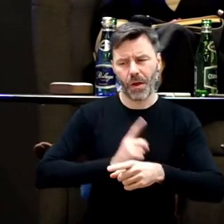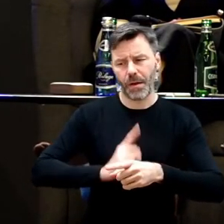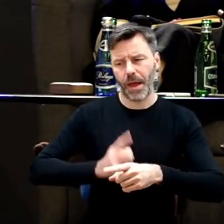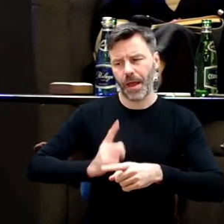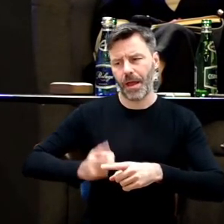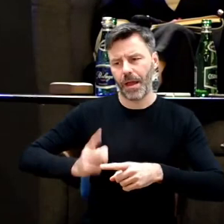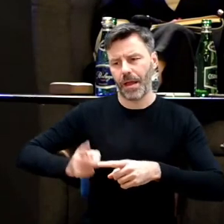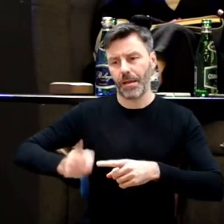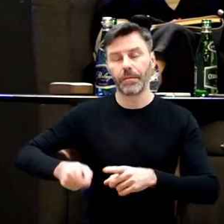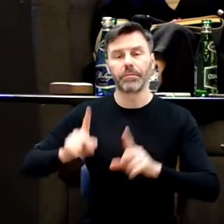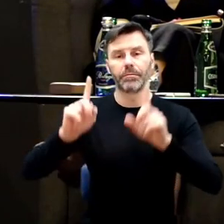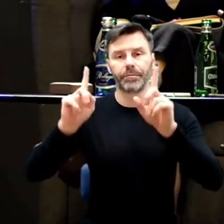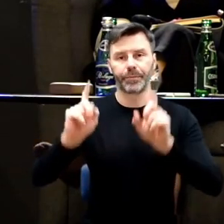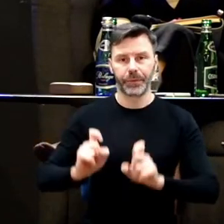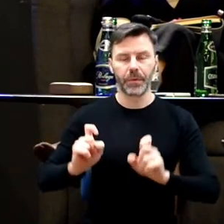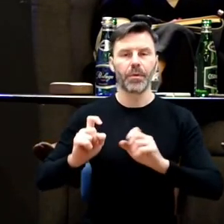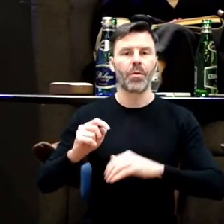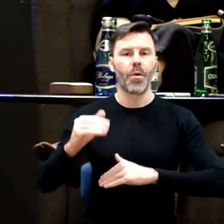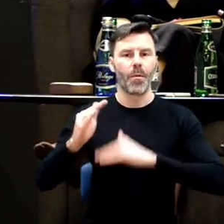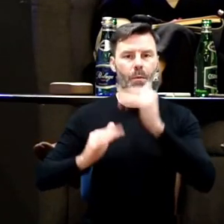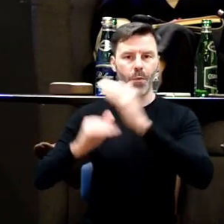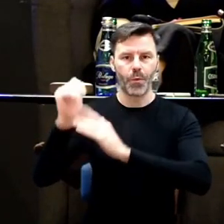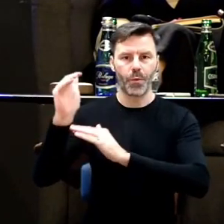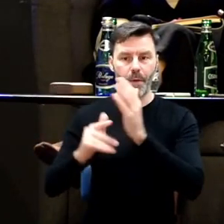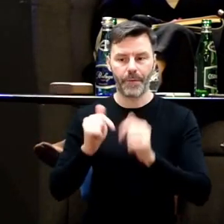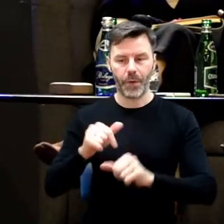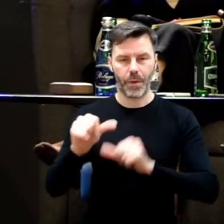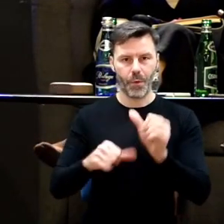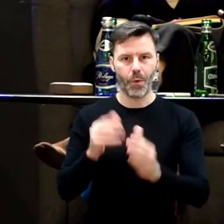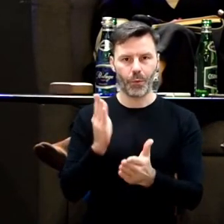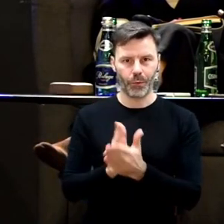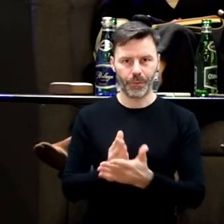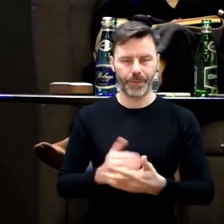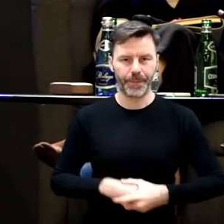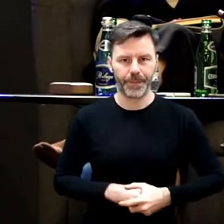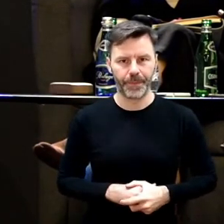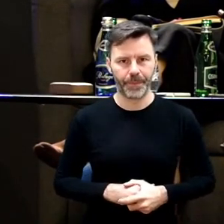z budowami i te pierwsze budowy w tym roku ruszają. Te pozwolenia na budowę w tej chwili pozwolą na budowę